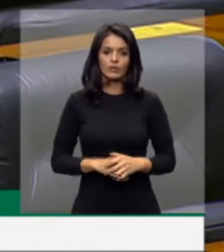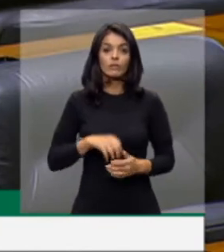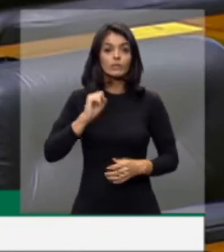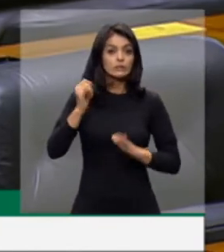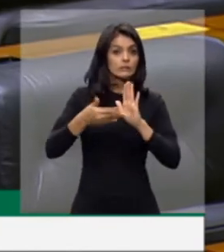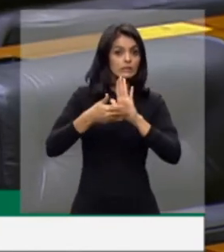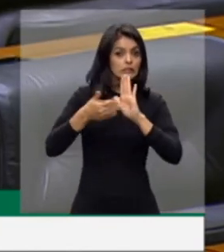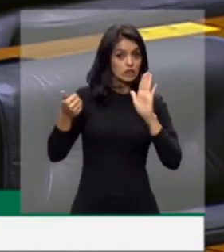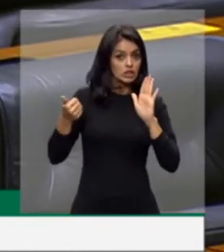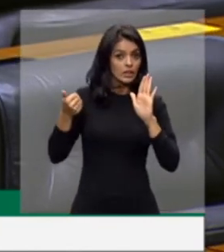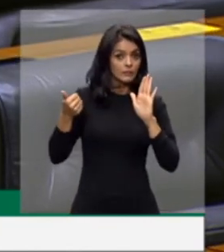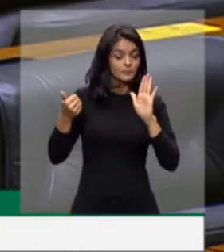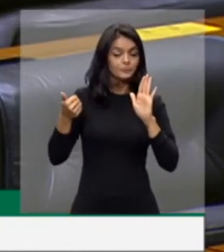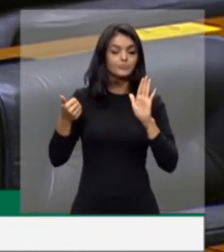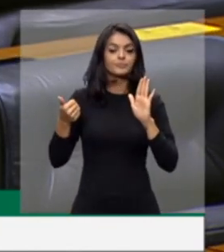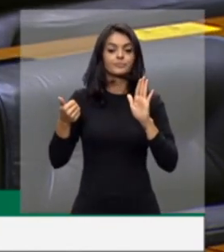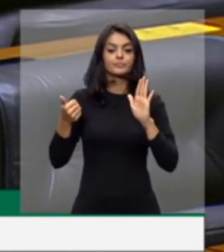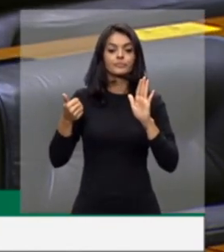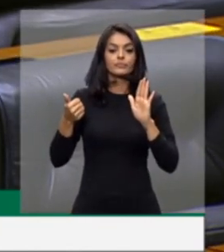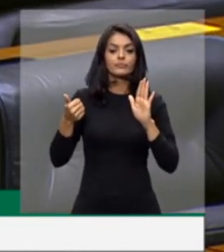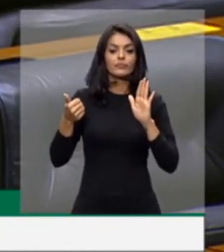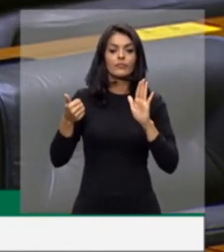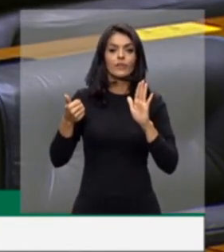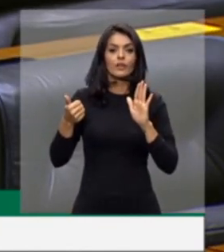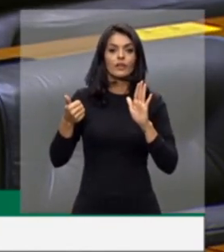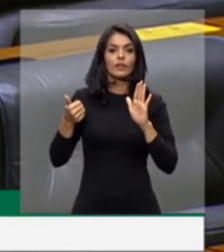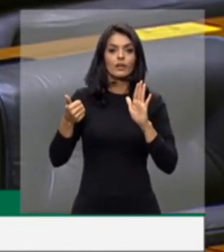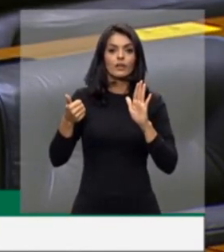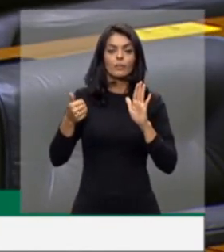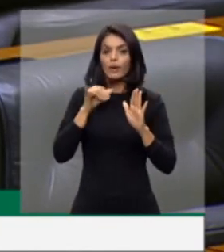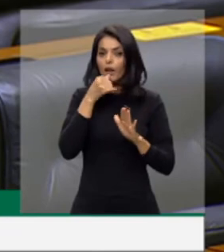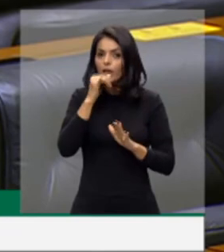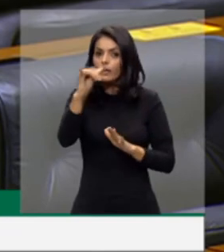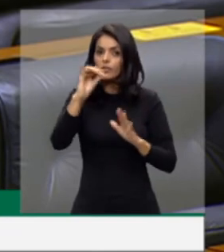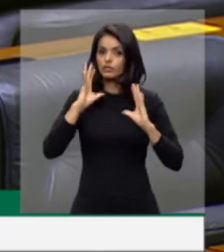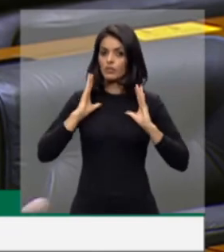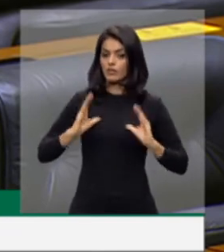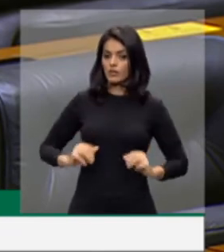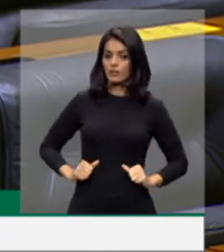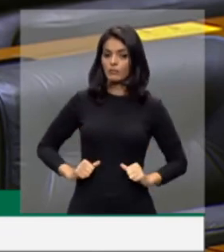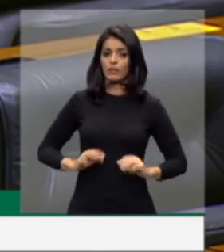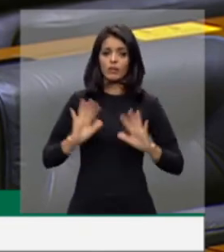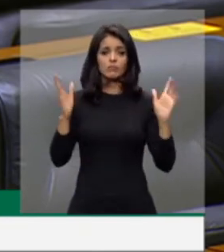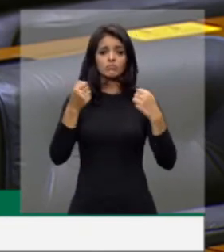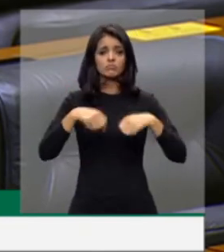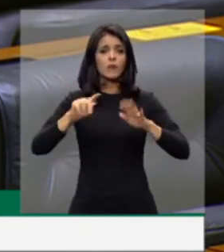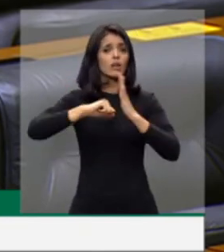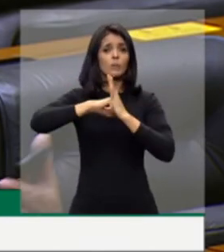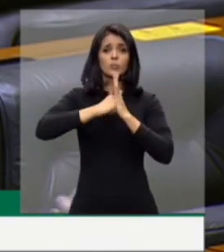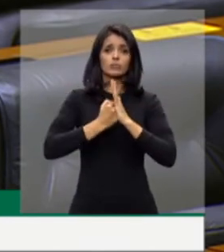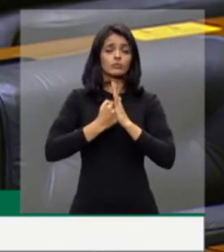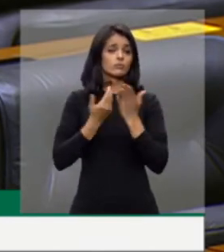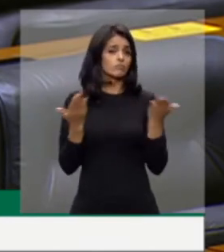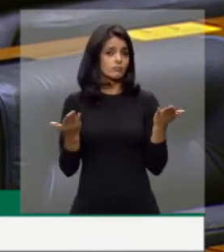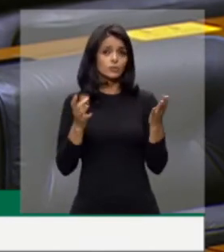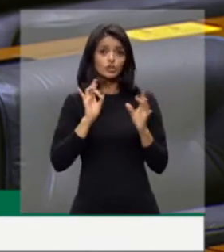PSB, É SIM PRESIDENTE. . -- EVIDENTEMENTE, SE FOSSE RETIRADO ESSA QUESTÃO DO FIM PARA QUESTÃO DA